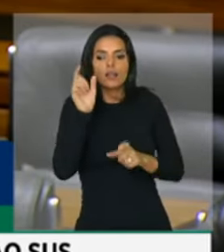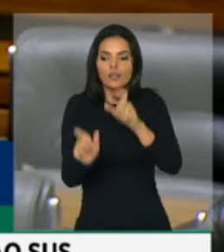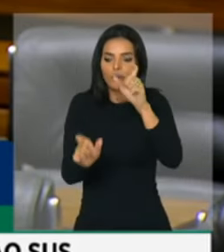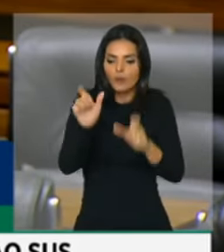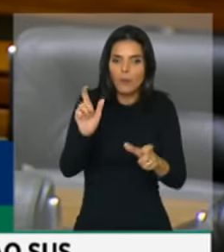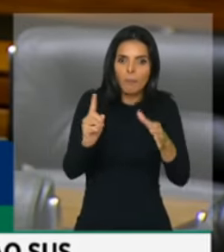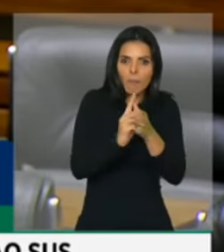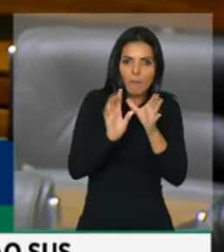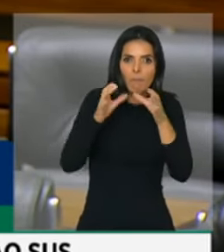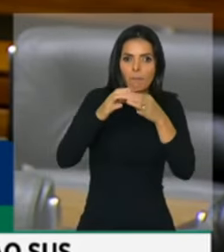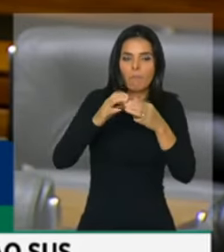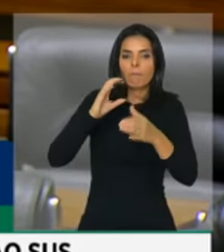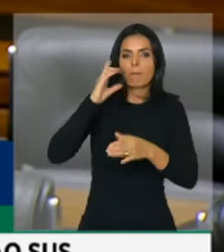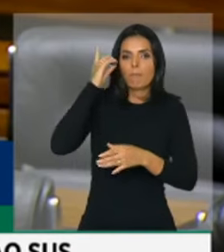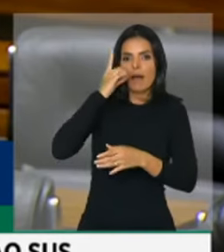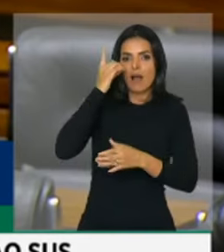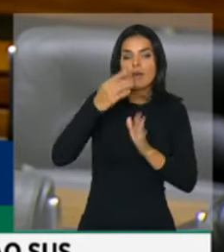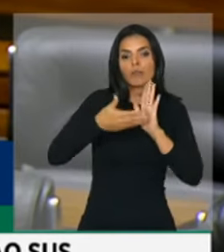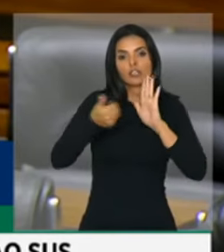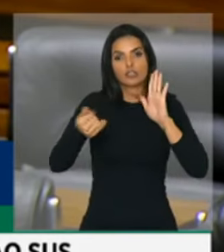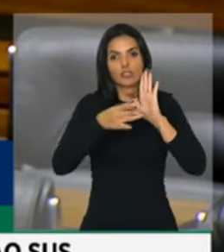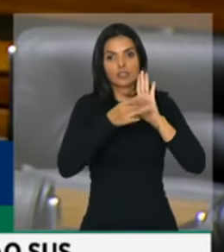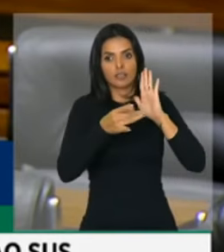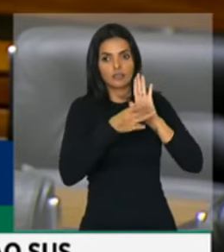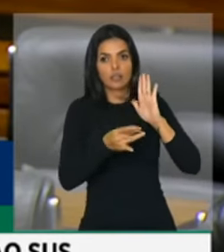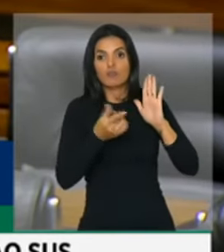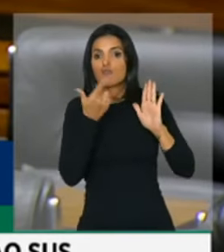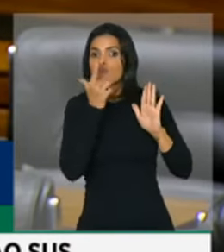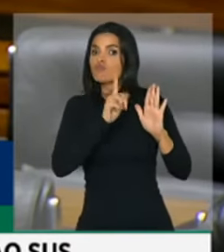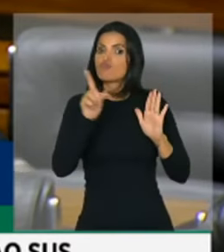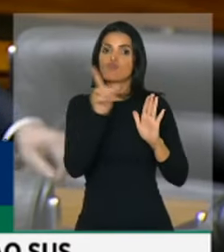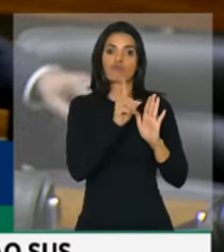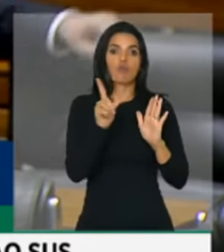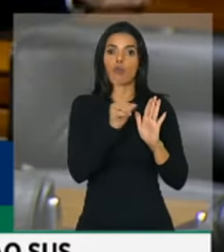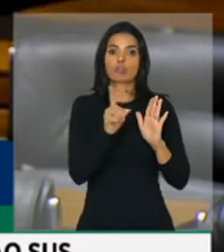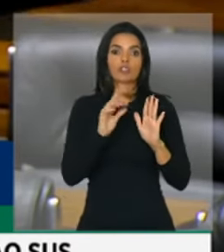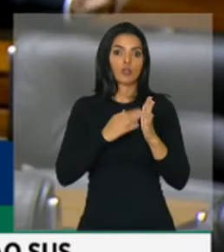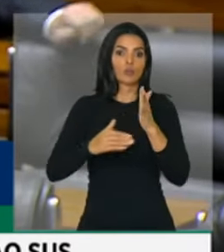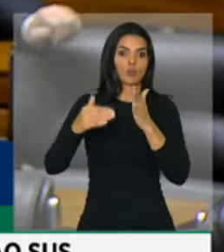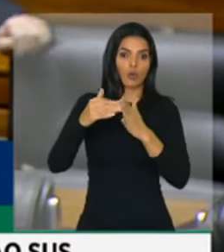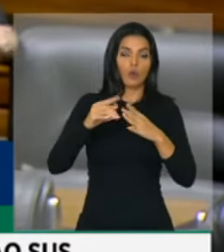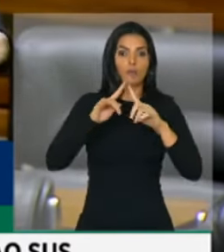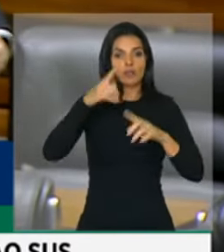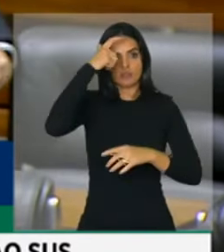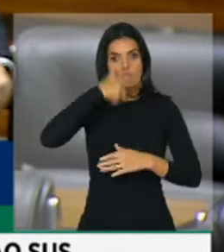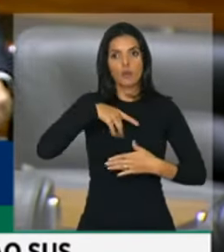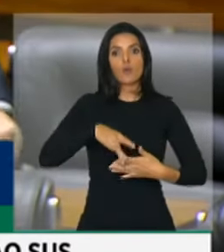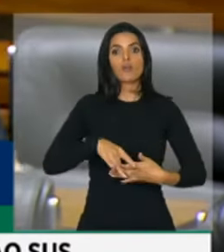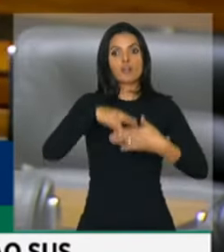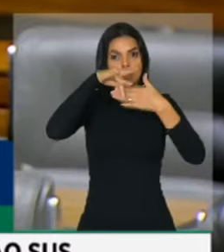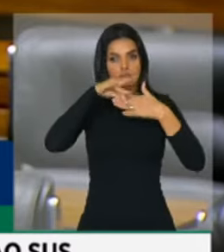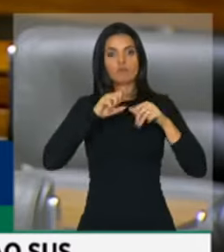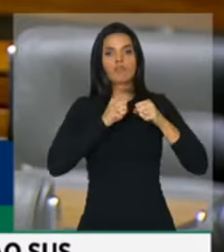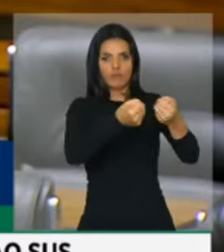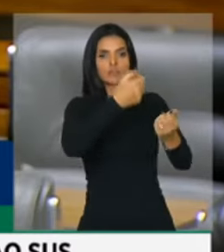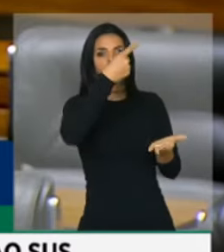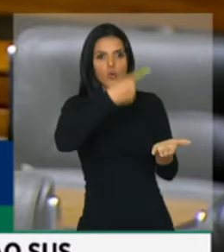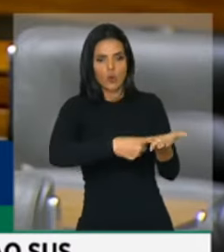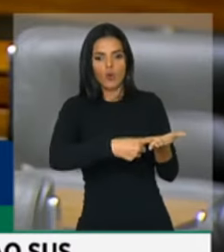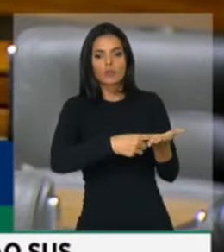NOSSOS PARLAMENTARES PARA RETIRAR O NOSSO DESTAQUE. NÃO CONSEGUI OUVIR A TODOS, COMO LÍDER, EM DEFESA DO ACORDO, PCDOB RETIRA O DESTAQUE. -- [PRESIDENTE]: DEPUTADO